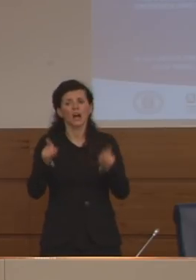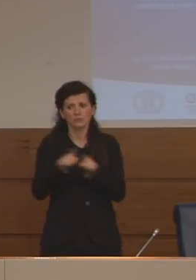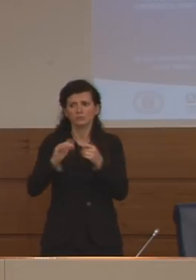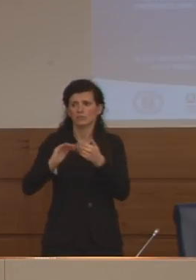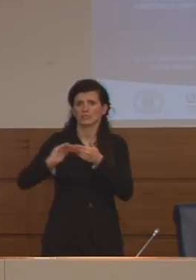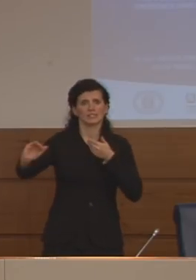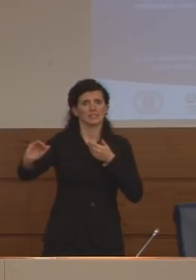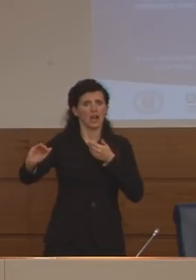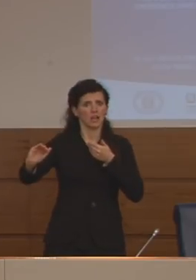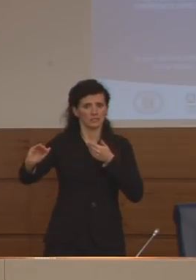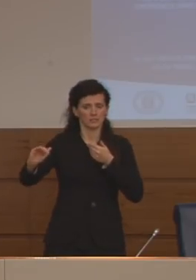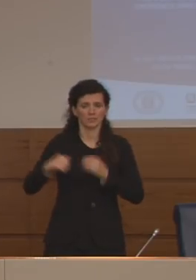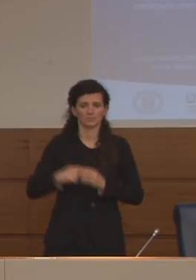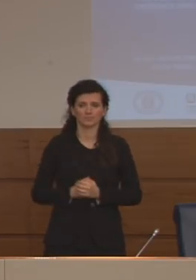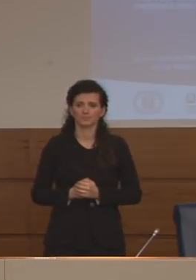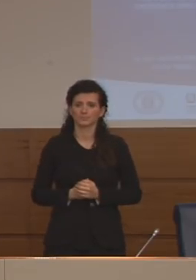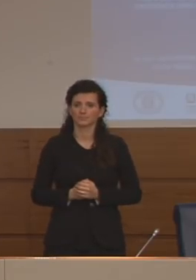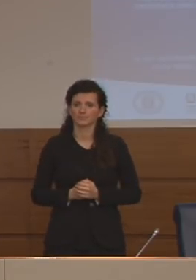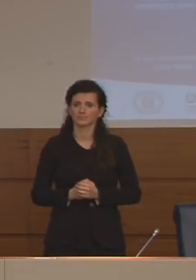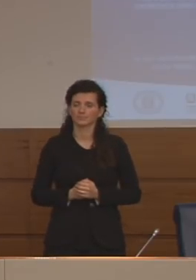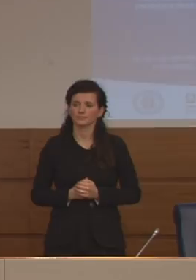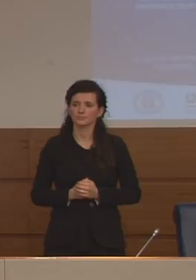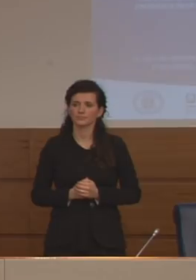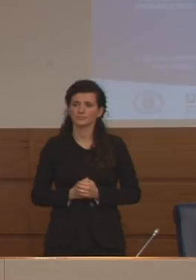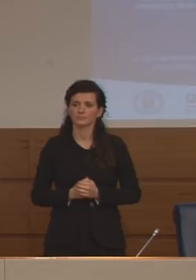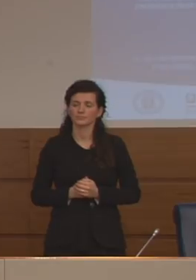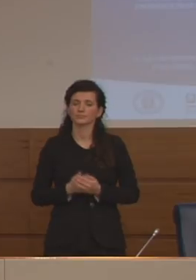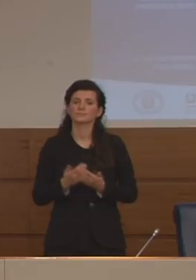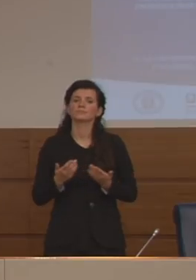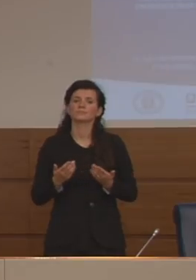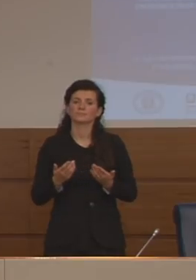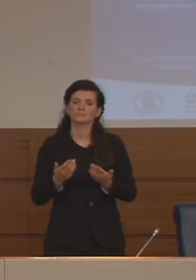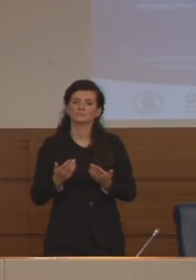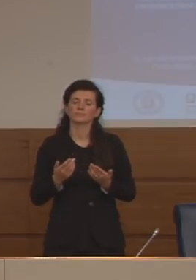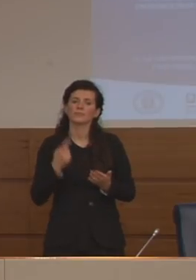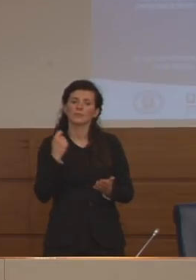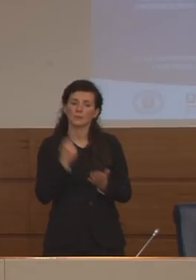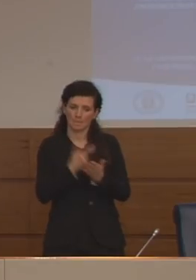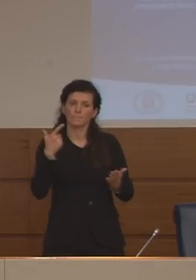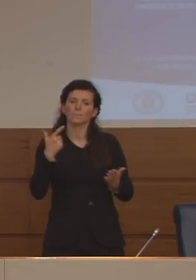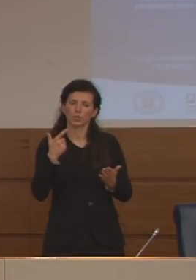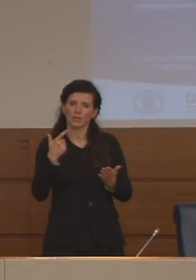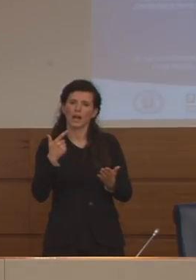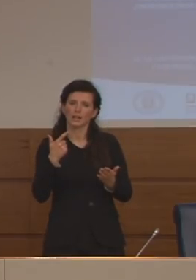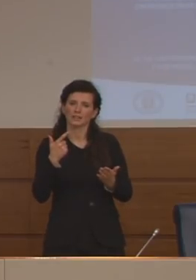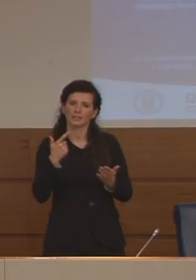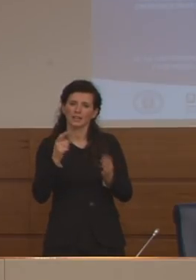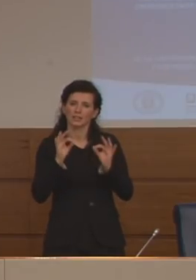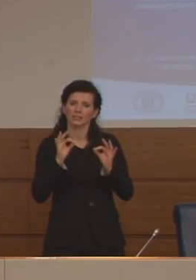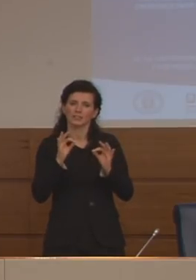L'altro tema importante è quello della protezione delle vie aeree che ha una duplice valenza.